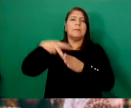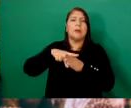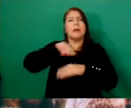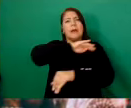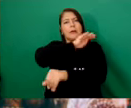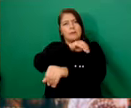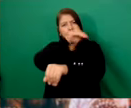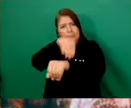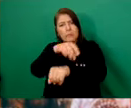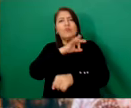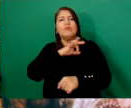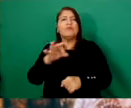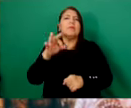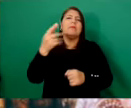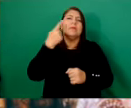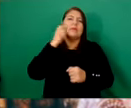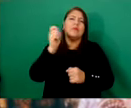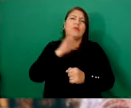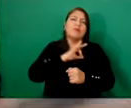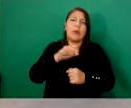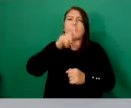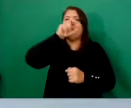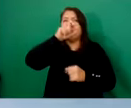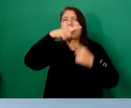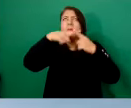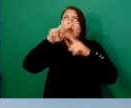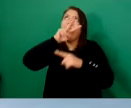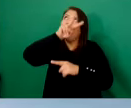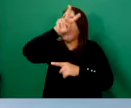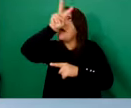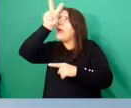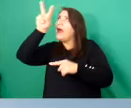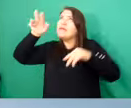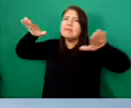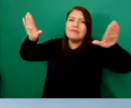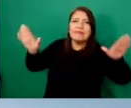Durante el recorrido por el desierto veremos varios halcones mientras experimentamos la